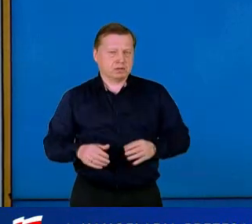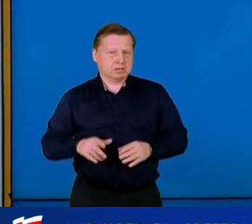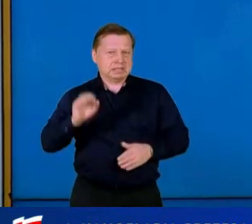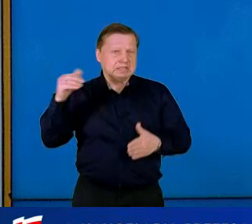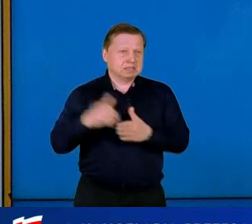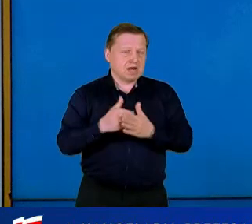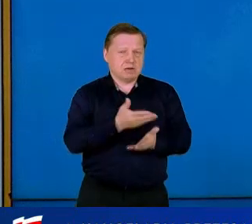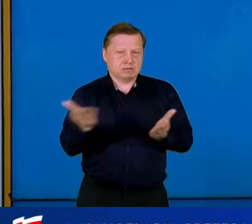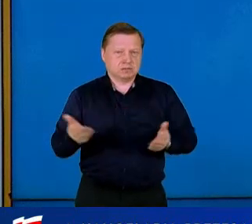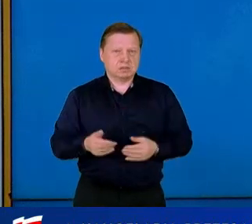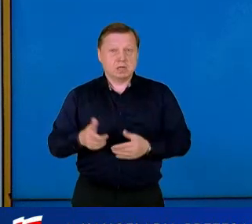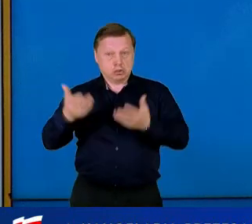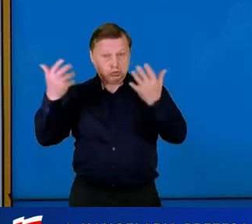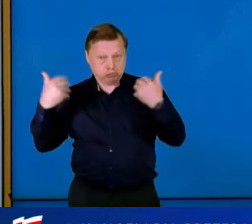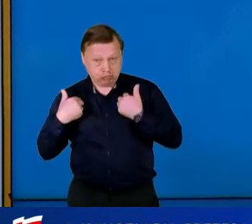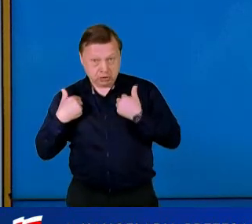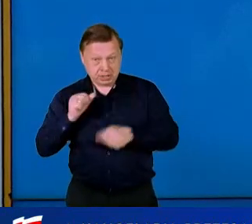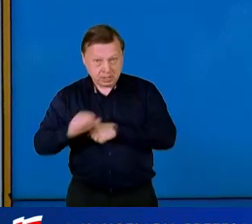Trzeba żyć, aby później móc w ogóle wybierać.